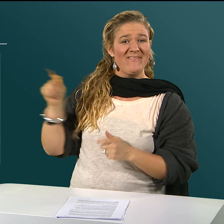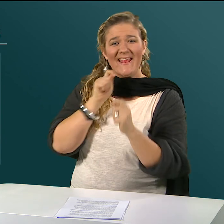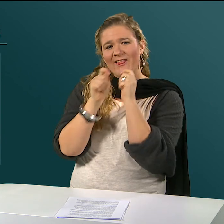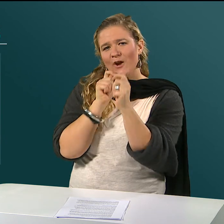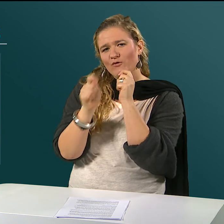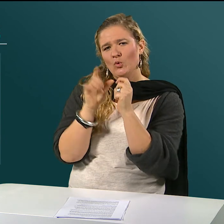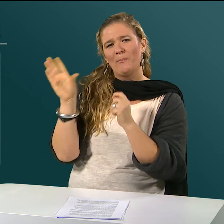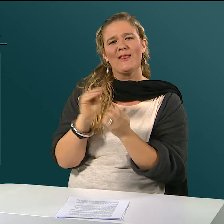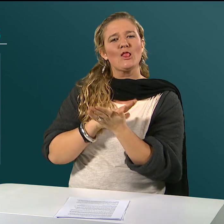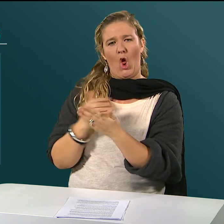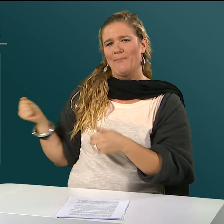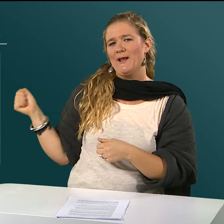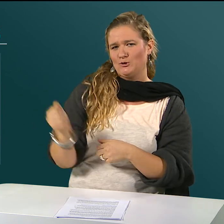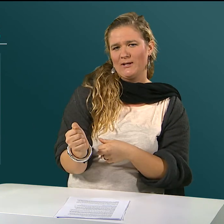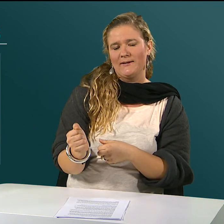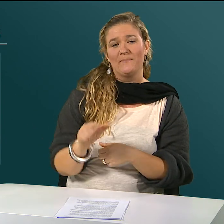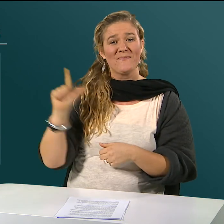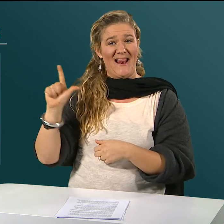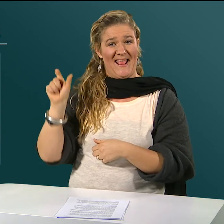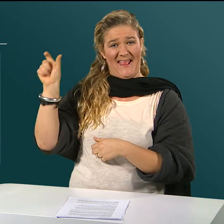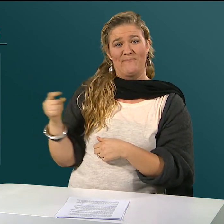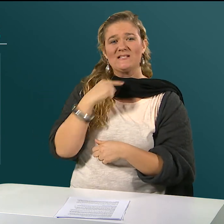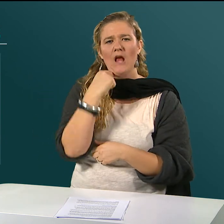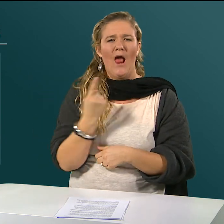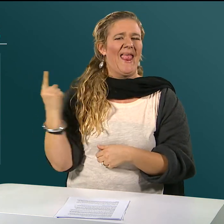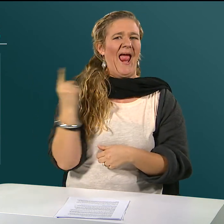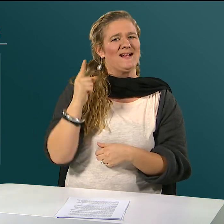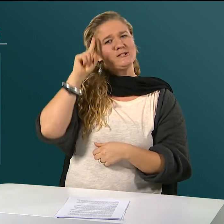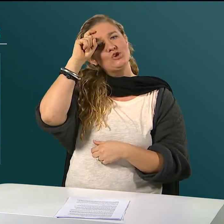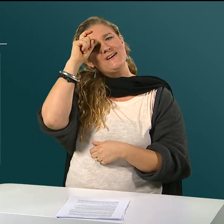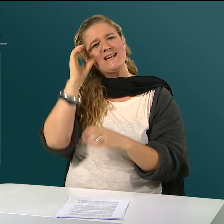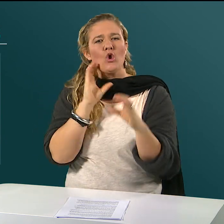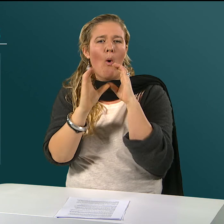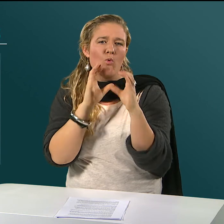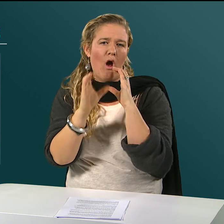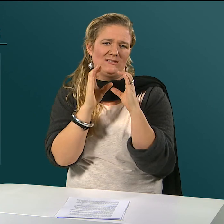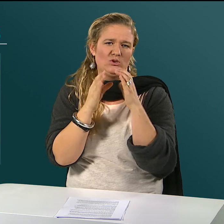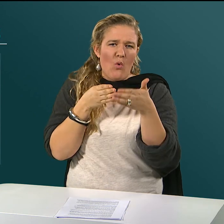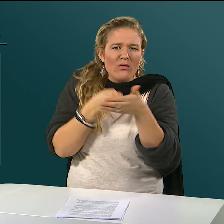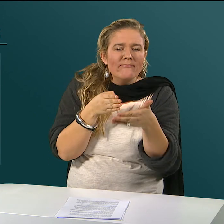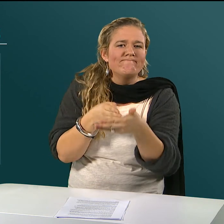Im Interview teilt er über den Dolmetscher mit, dass eine grosse schwierigkeit ist die Kommunikation